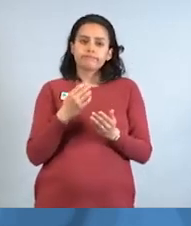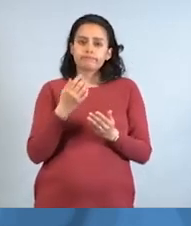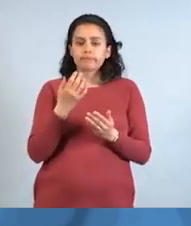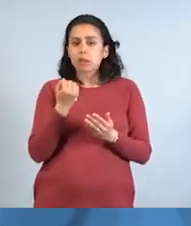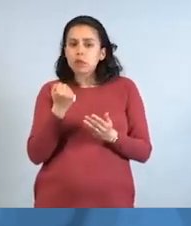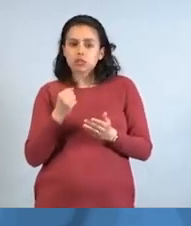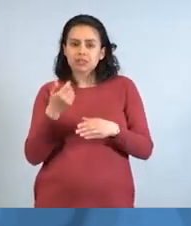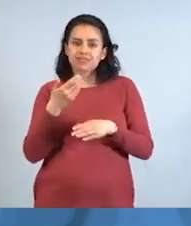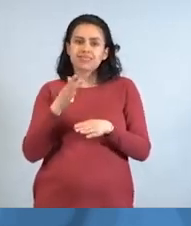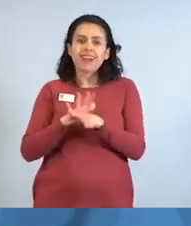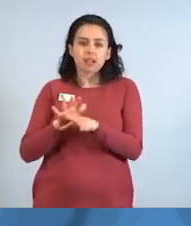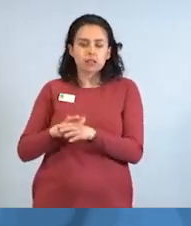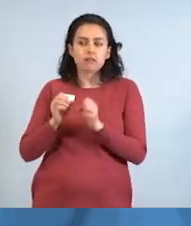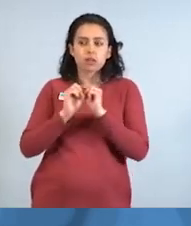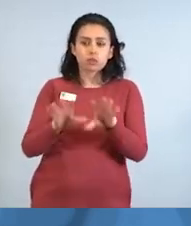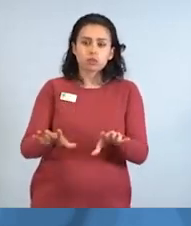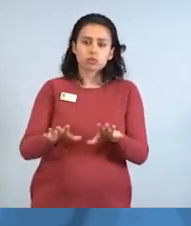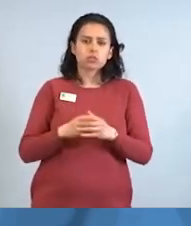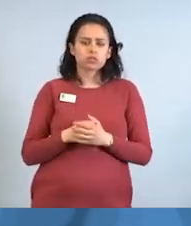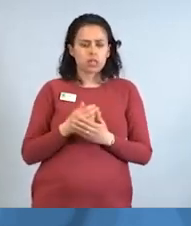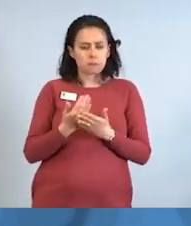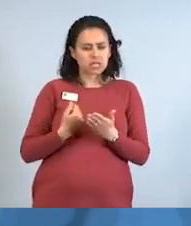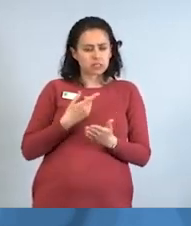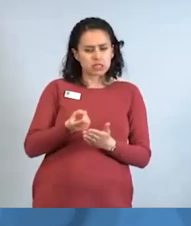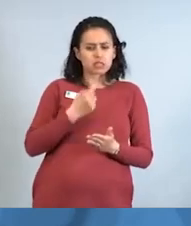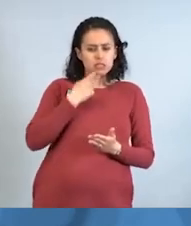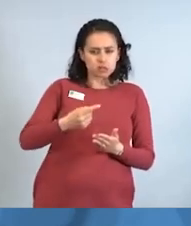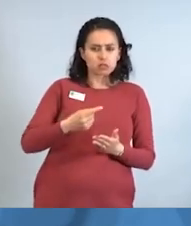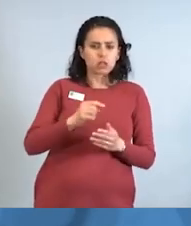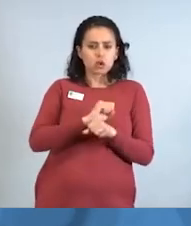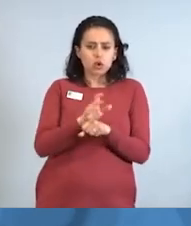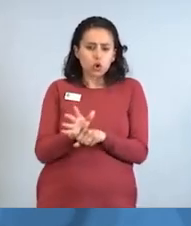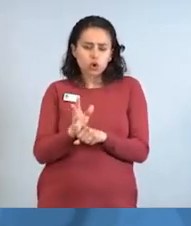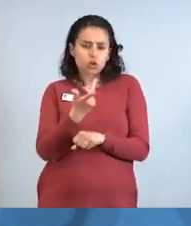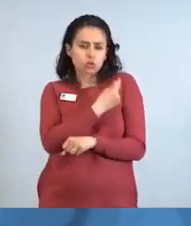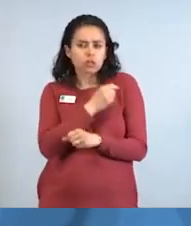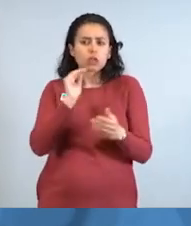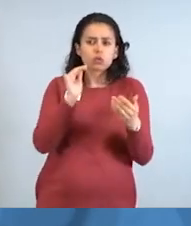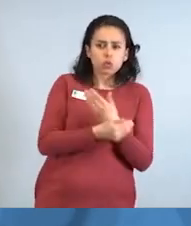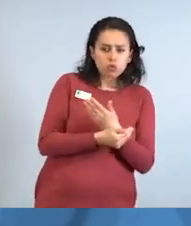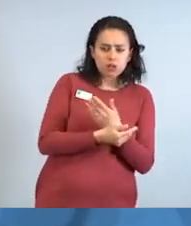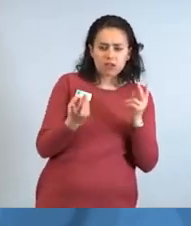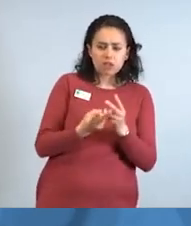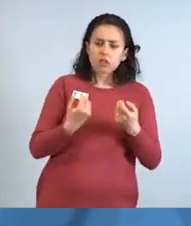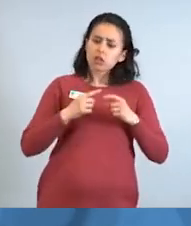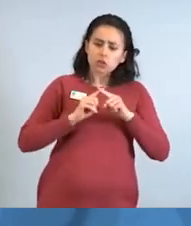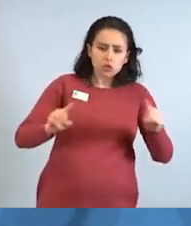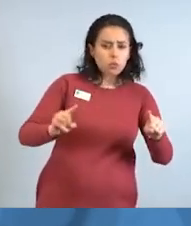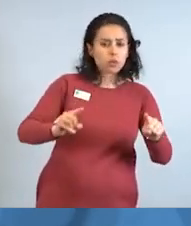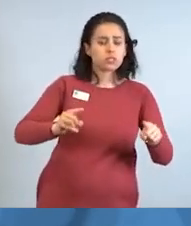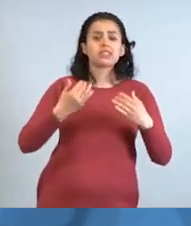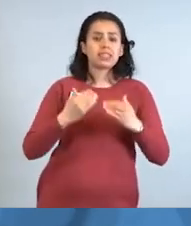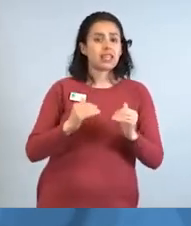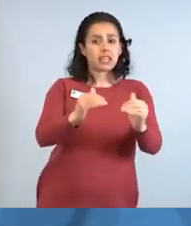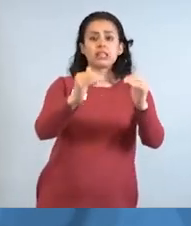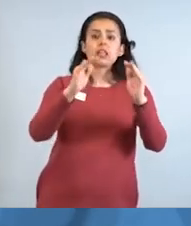Miksi sanotte, että koronarokotteet ovat turvallisia, kun ne on kehitetty niin nopeasti eikä pitkäaikaisvaikutuksista ole tietoa?